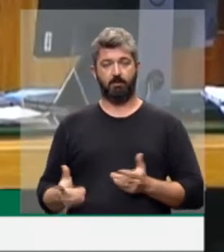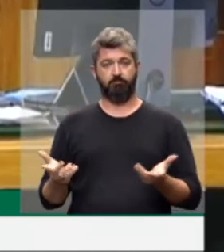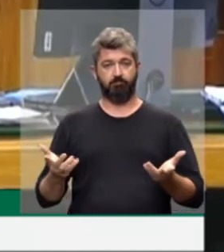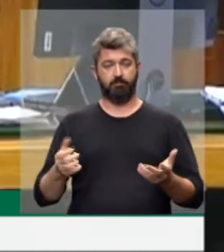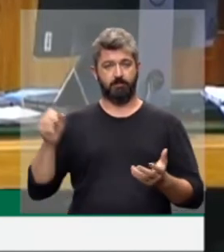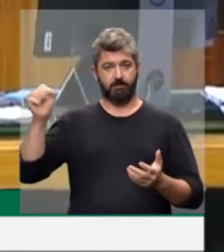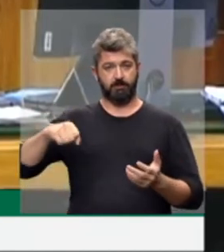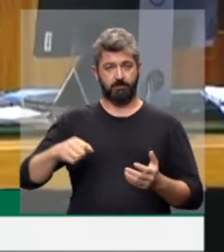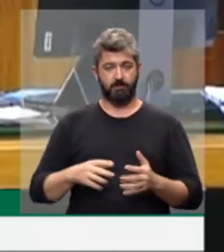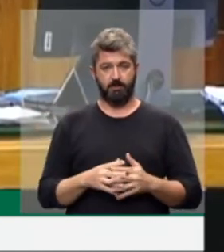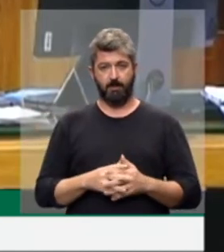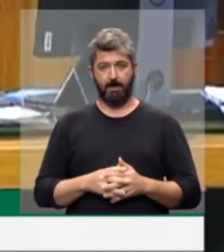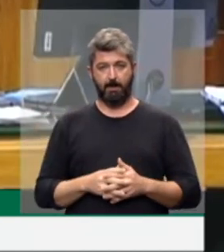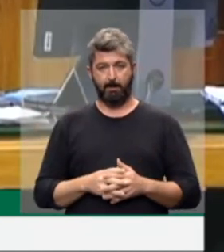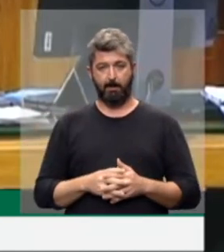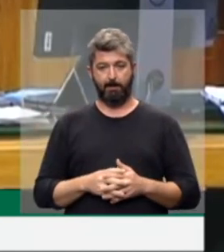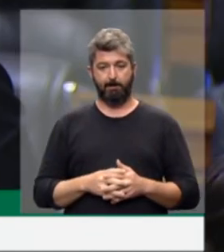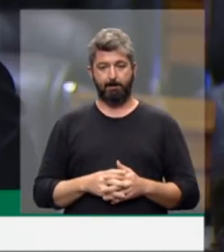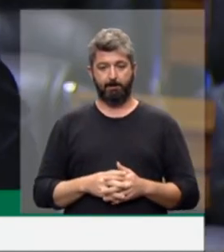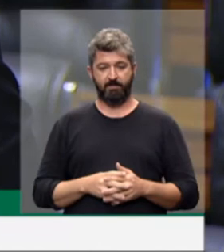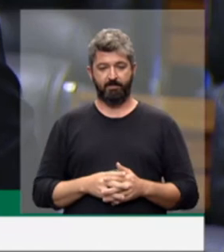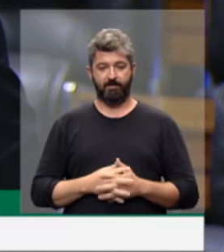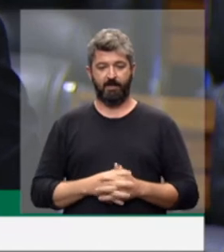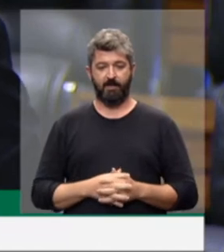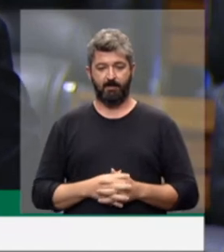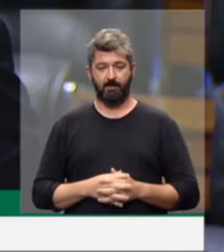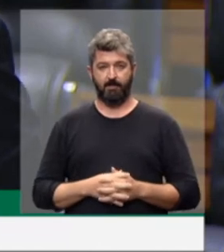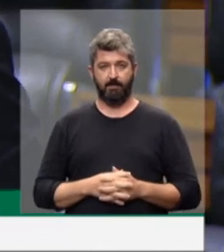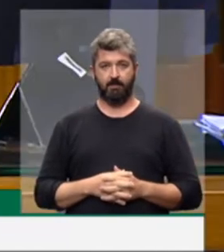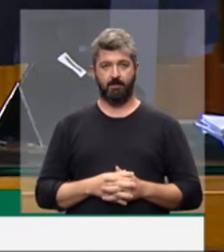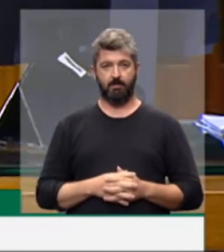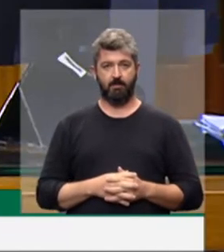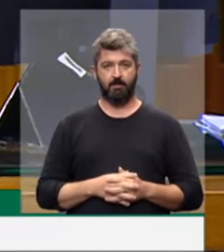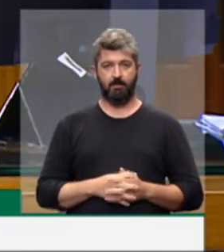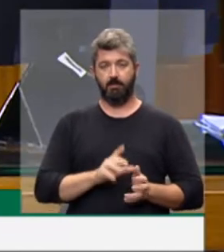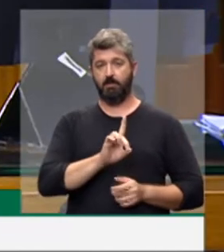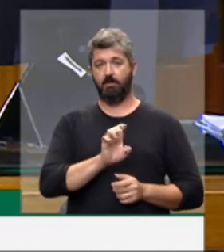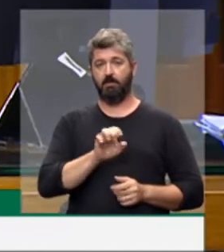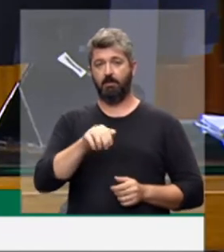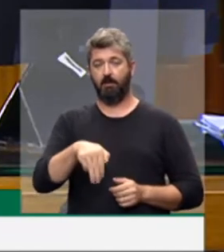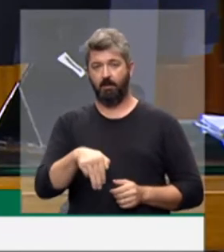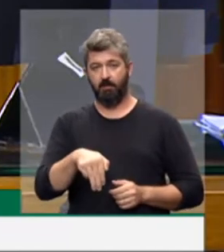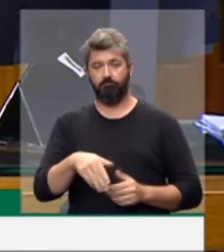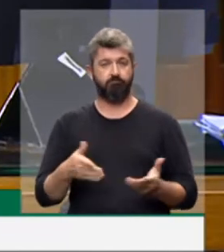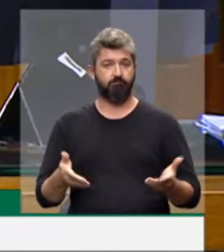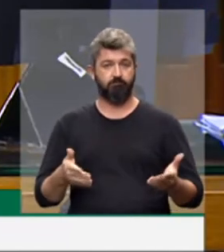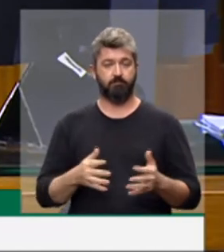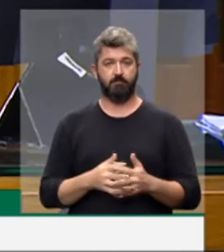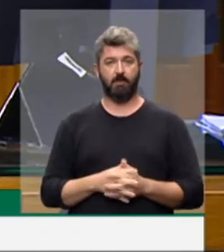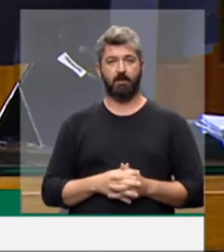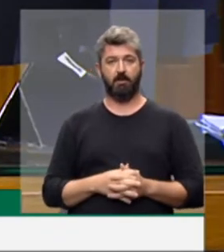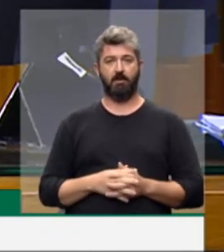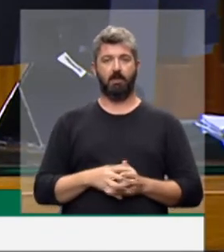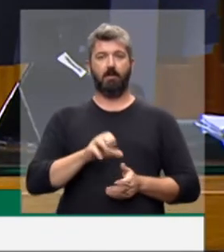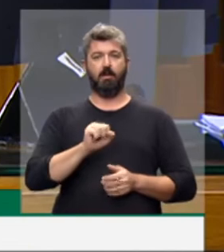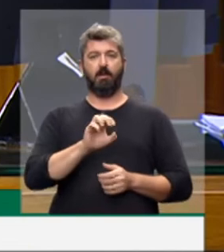LIBERA. OPOSIÇÃO? -- [DEPUTADO]: NOVO ORIENTA SIM, PRESIDENTE. -- [PRESIDENTE]: NOVO ORIENTA SIM. GOVERNO? -- [DEPUTADO]: GOVERNO ORIENTA SIM, SENHOR PRESIDENTE. [PRESIDENTE]: GOVERNO